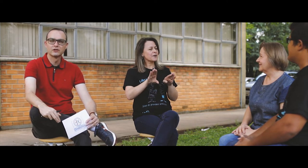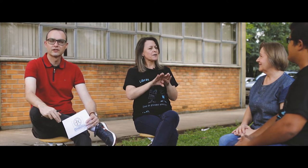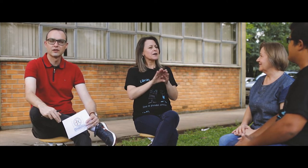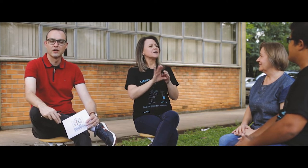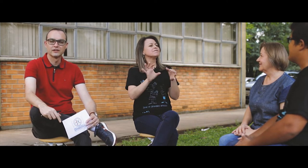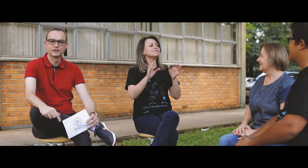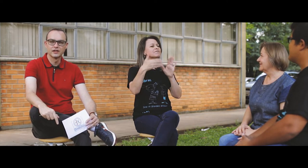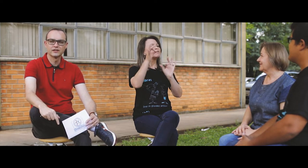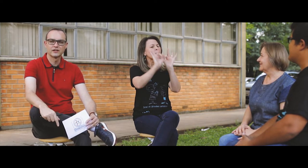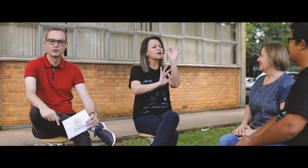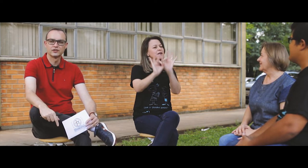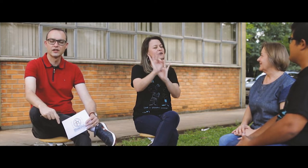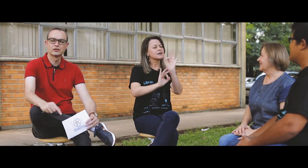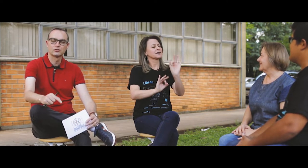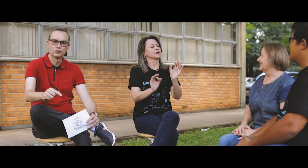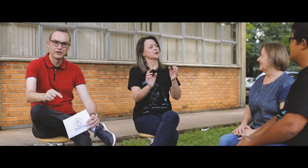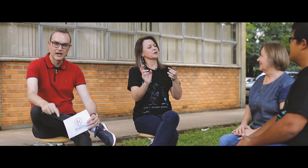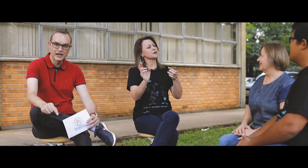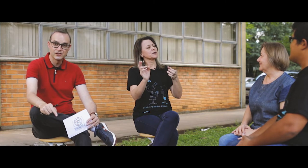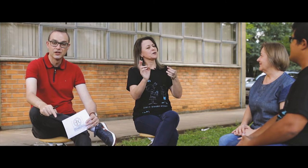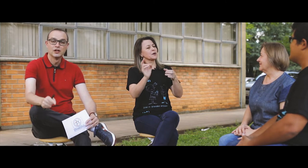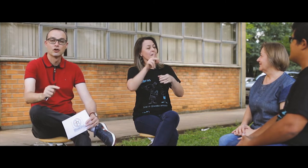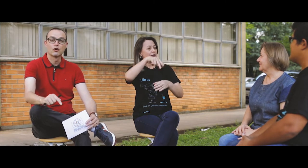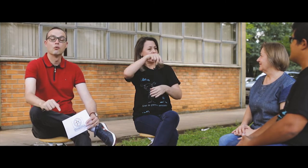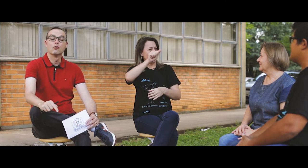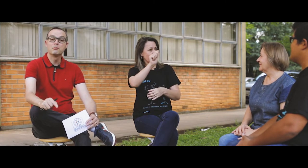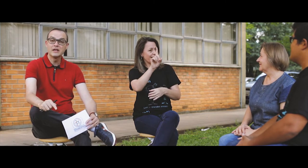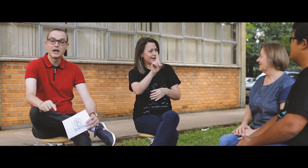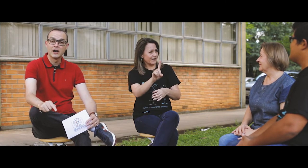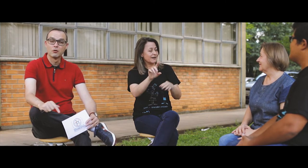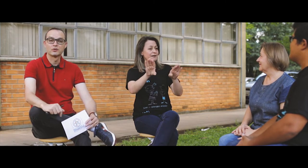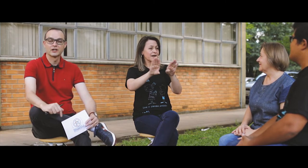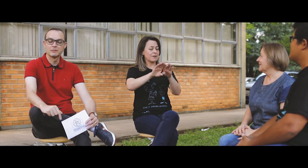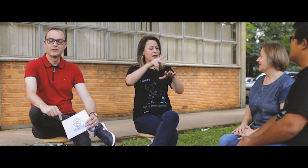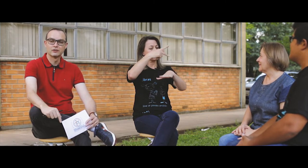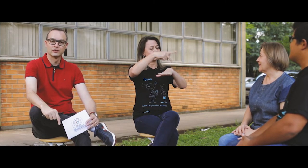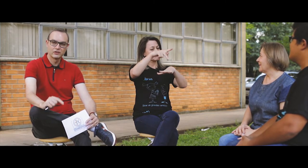Educação a Distância da Unicentro o Nead com o Pia, o Programa de Inclusão e